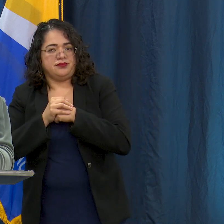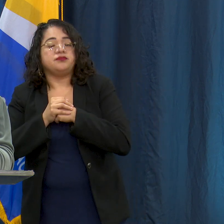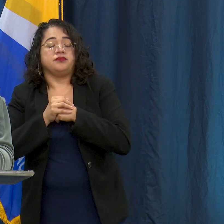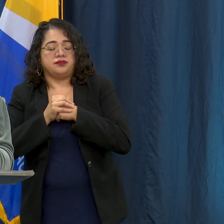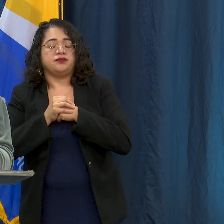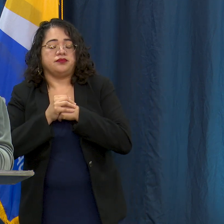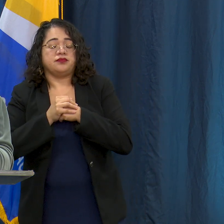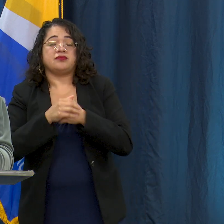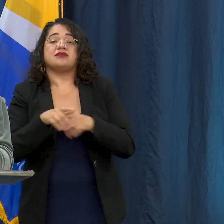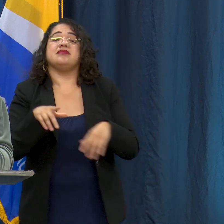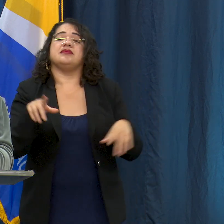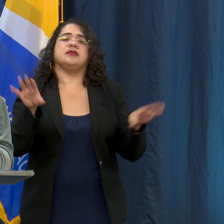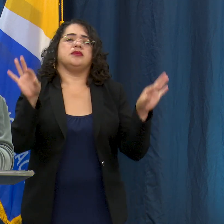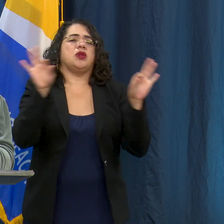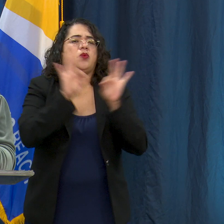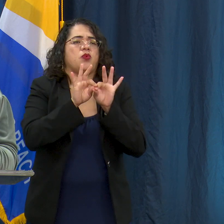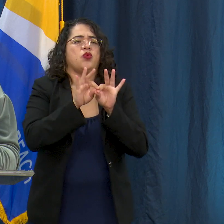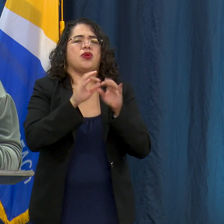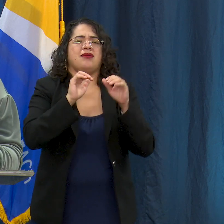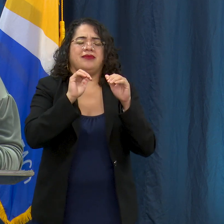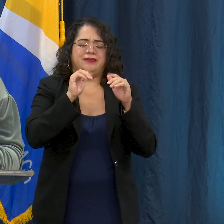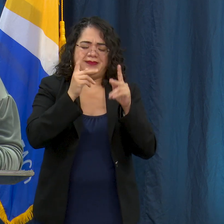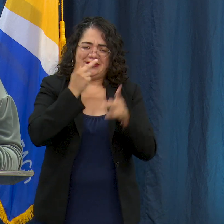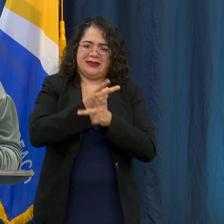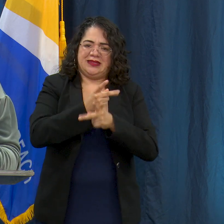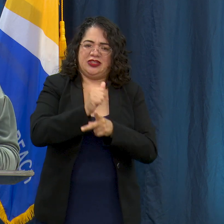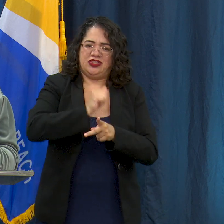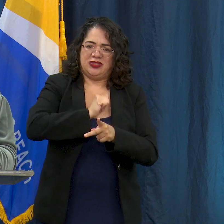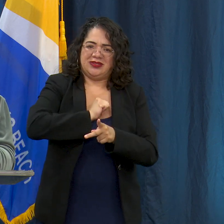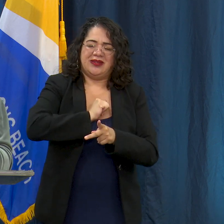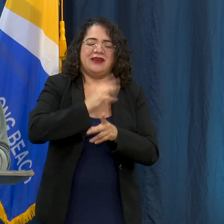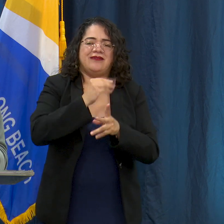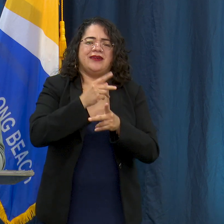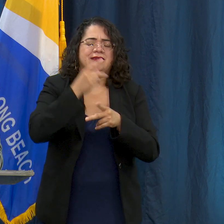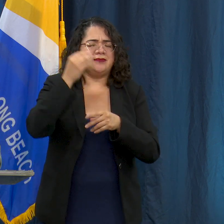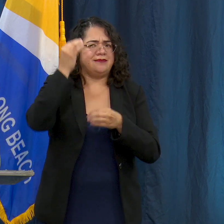que tenga graves problemas de salud tome en las precautions addict wadis hacen